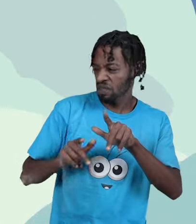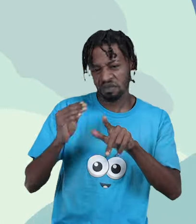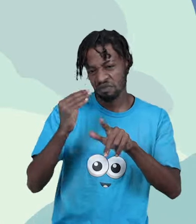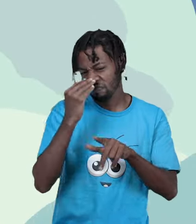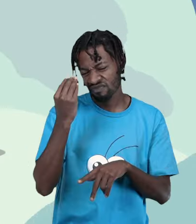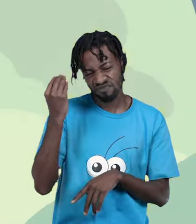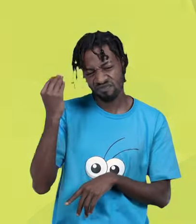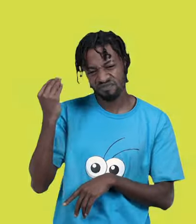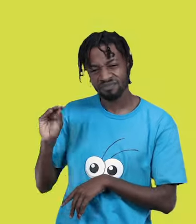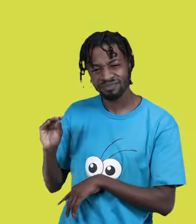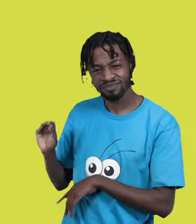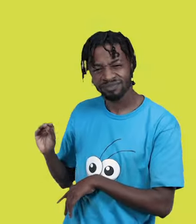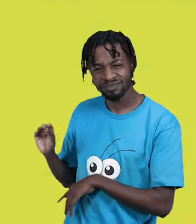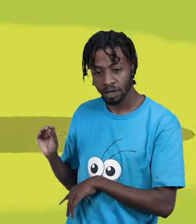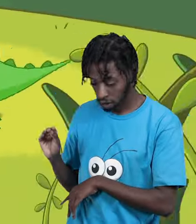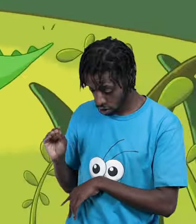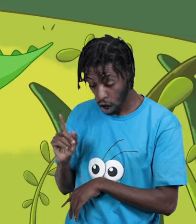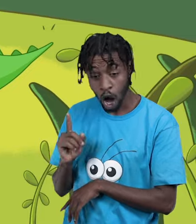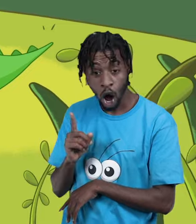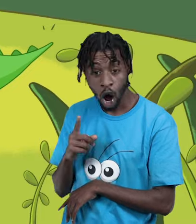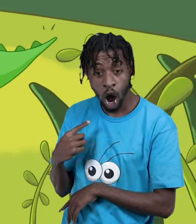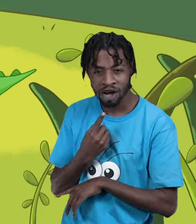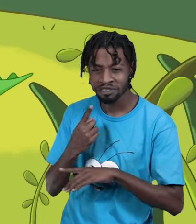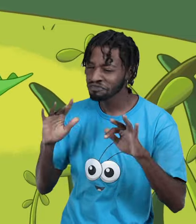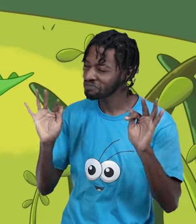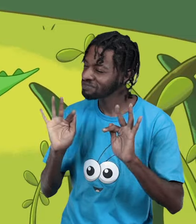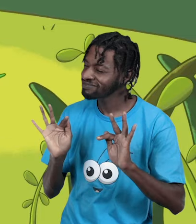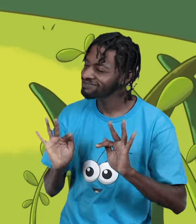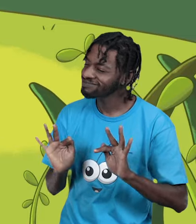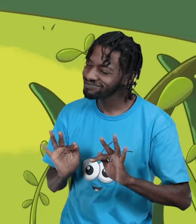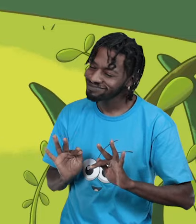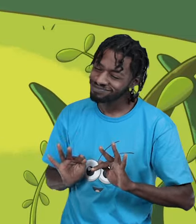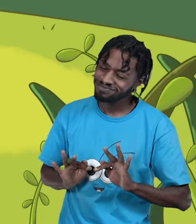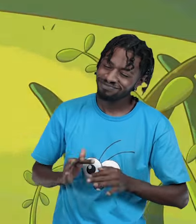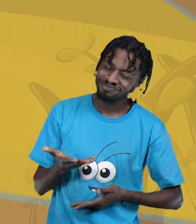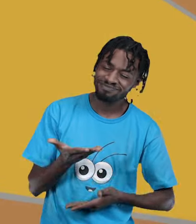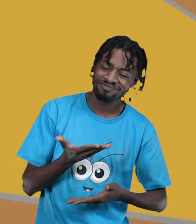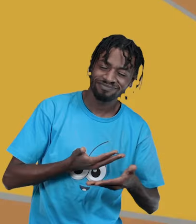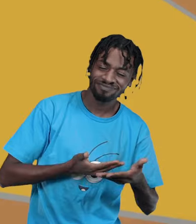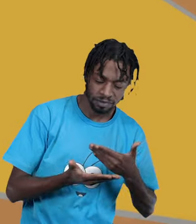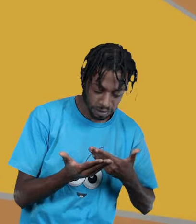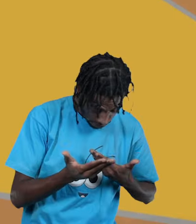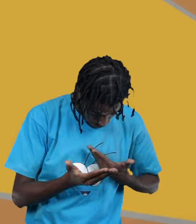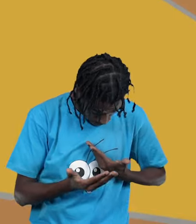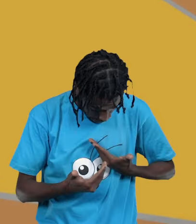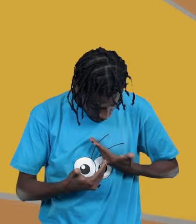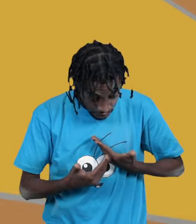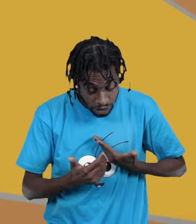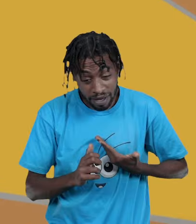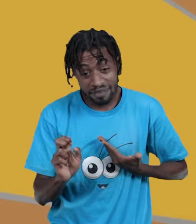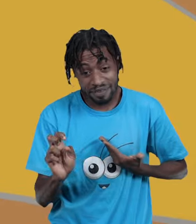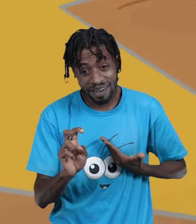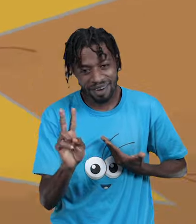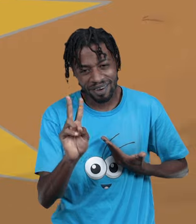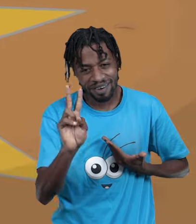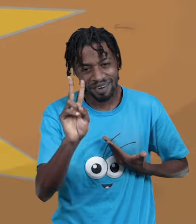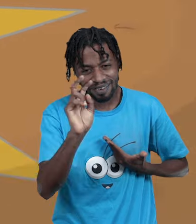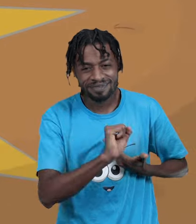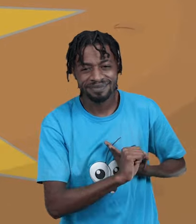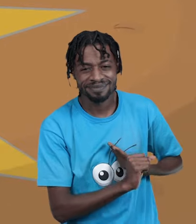Brincando sinto felicidade E o valor da nossa amizade